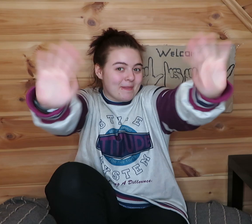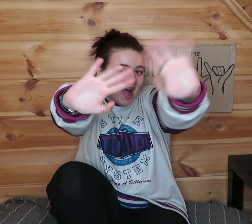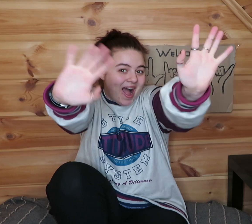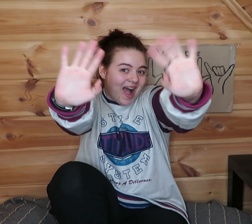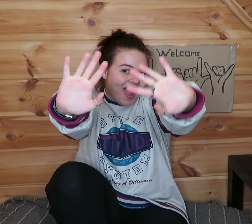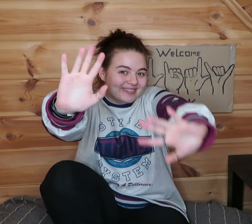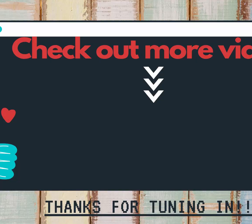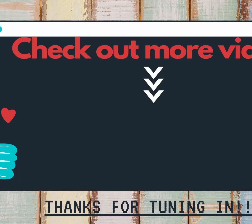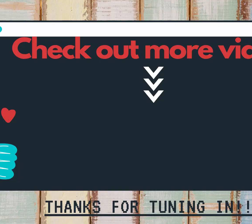Baba.